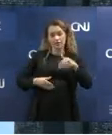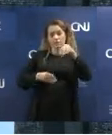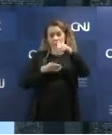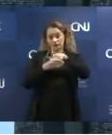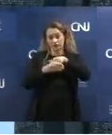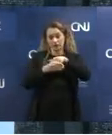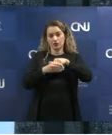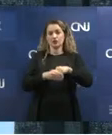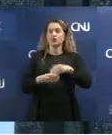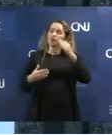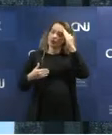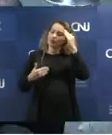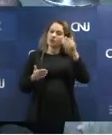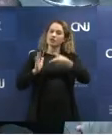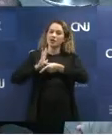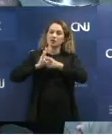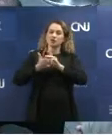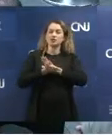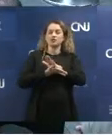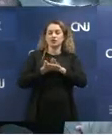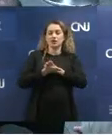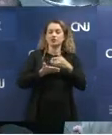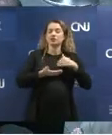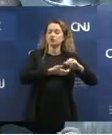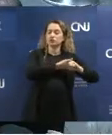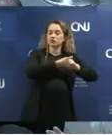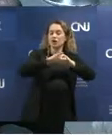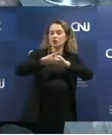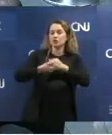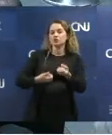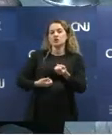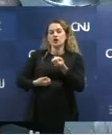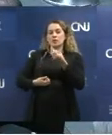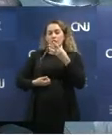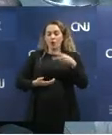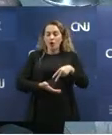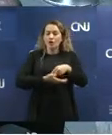Antes de mais nada, eu saúdo a brilhante sustentação feita pela douta advogada.